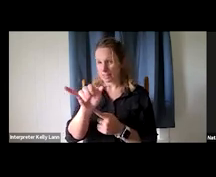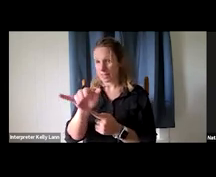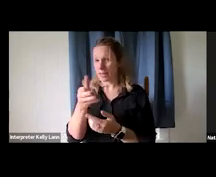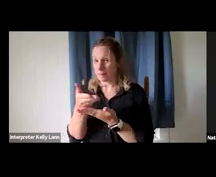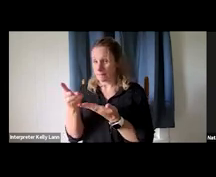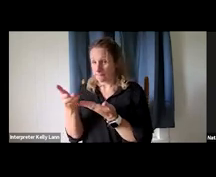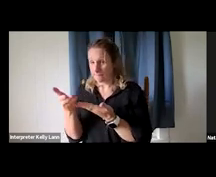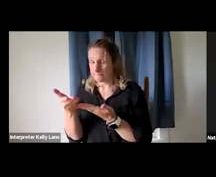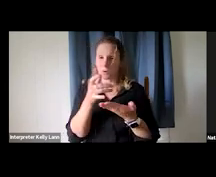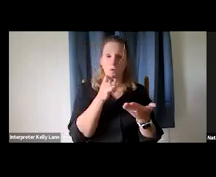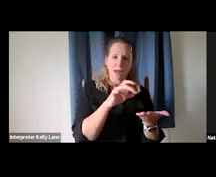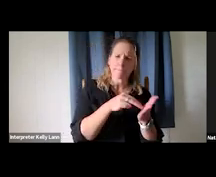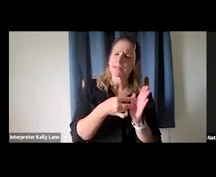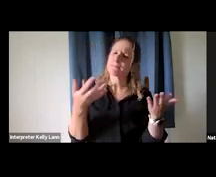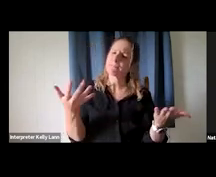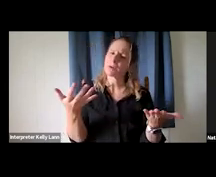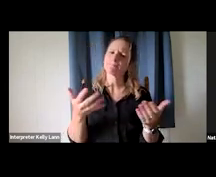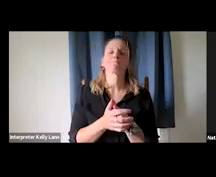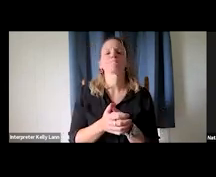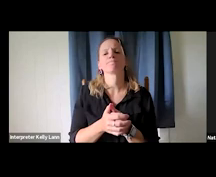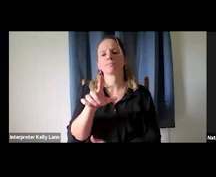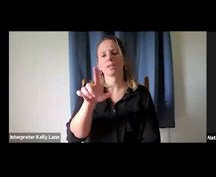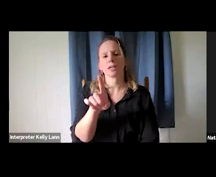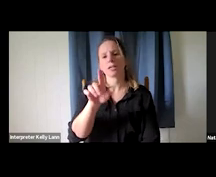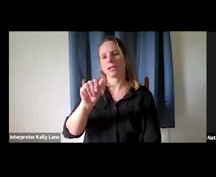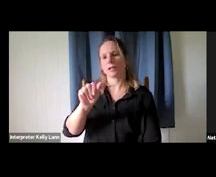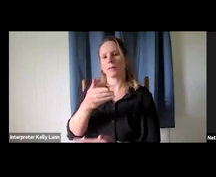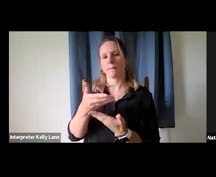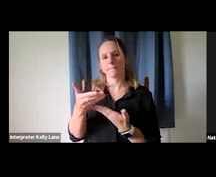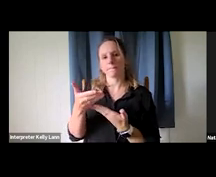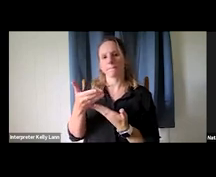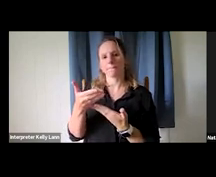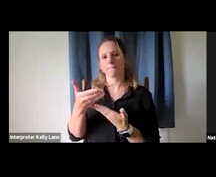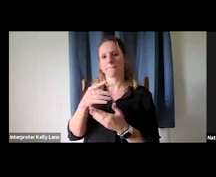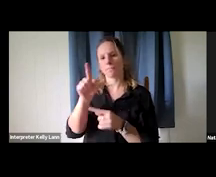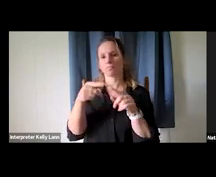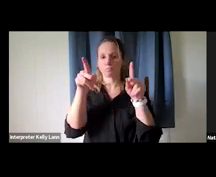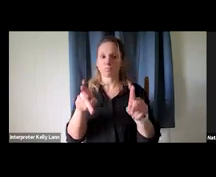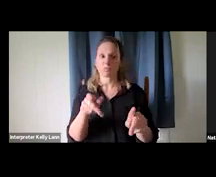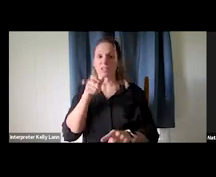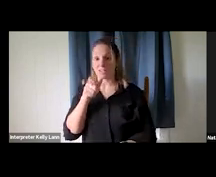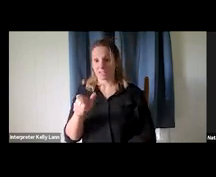Lo que queremos decir con esto es que la DAA es material si el reclamante no estaría incapacitado